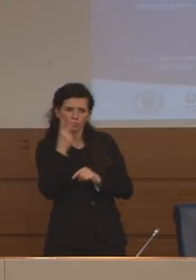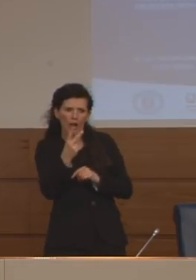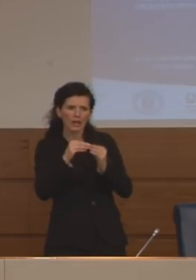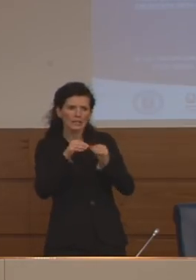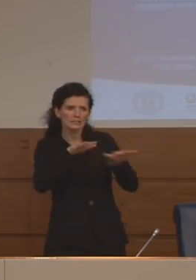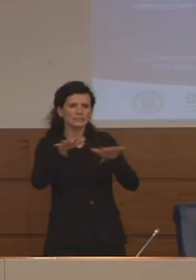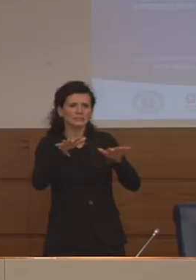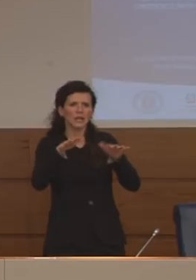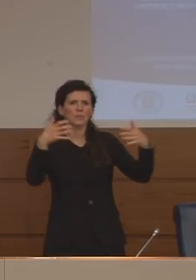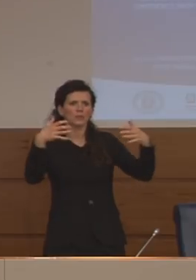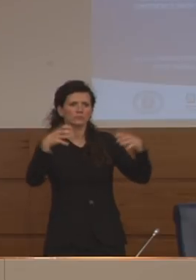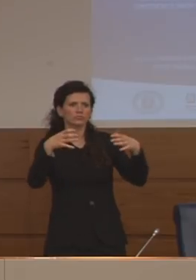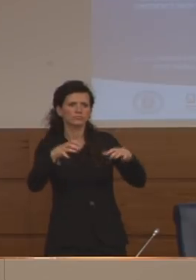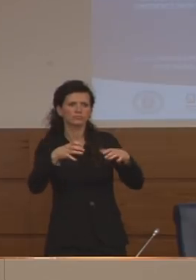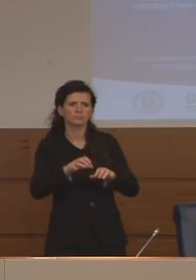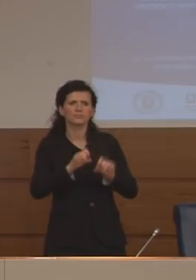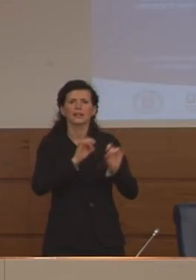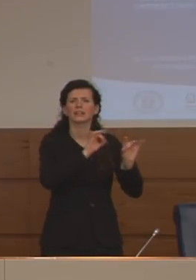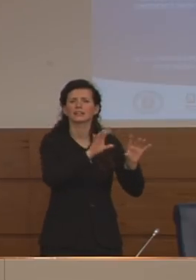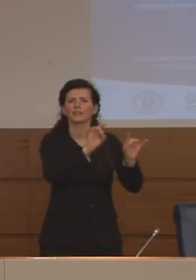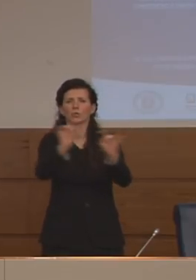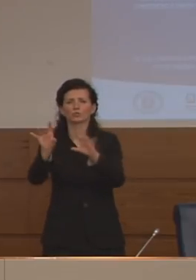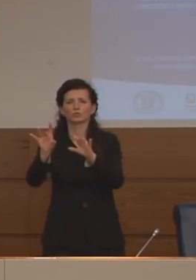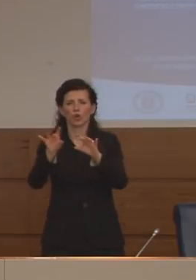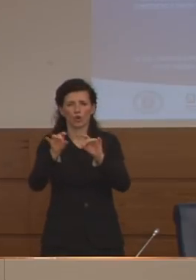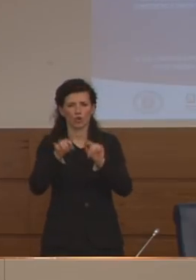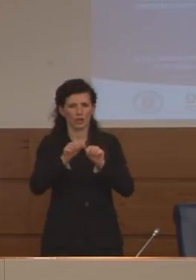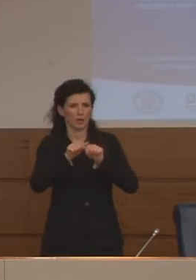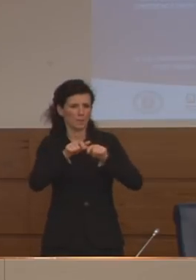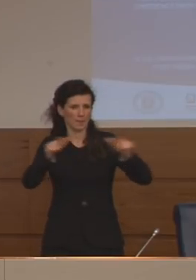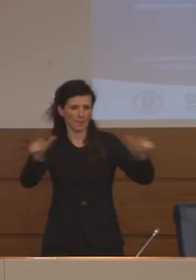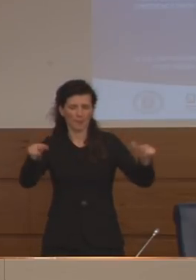Il secondo elemento, mi associo a quanto